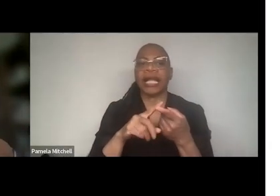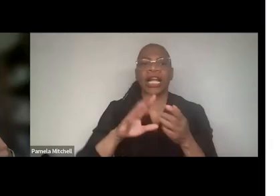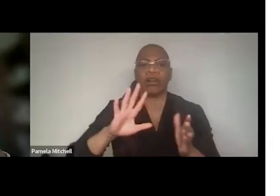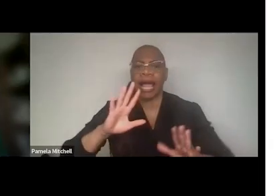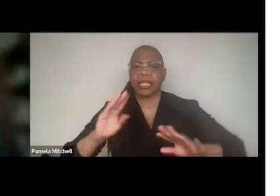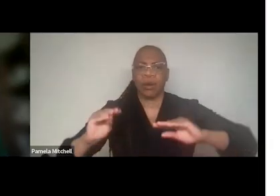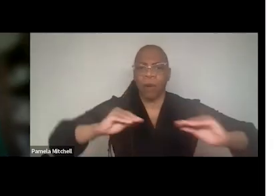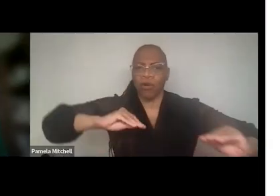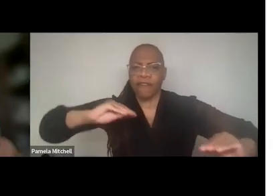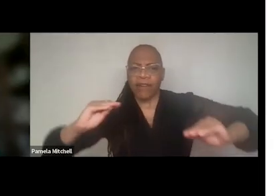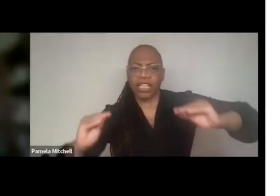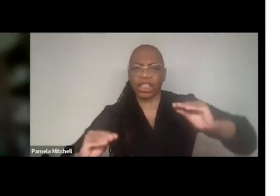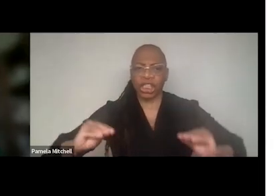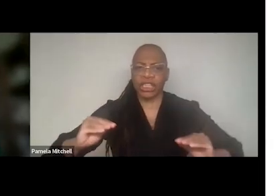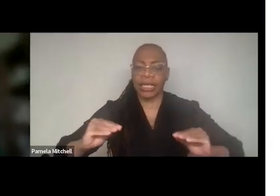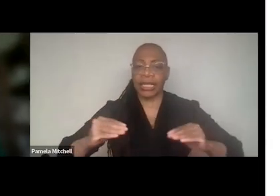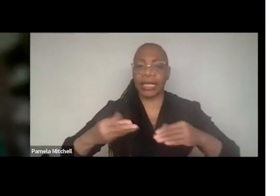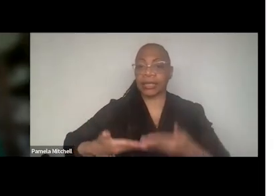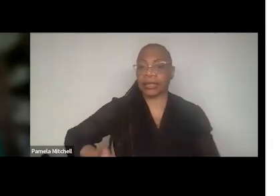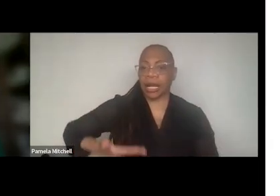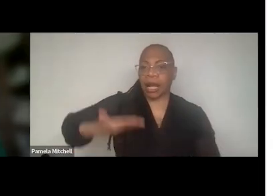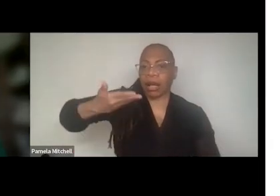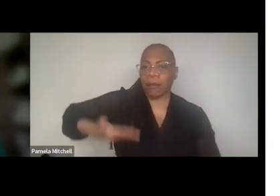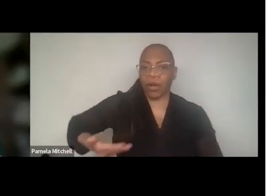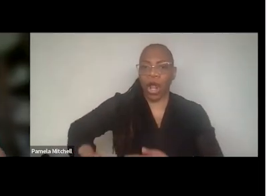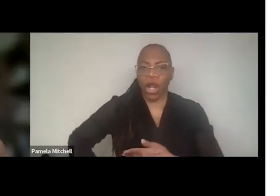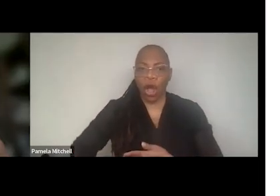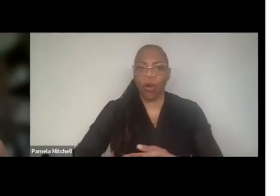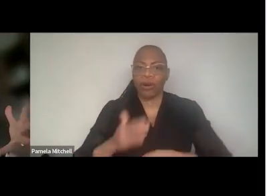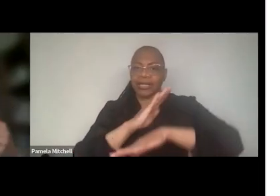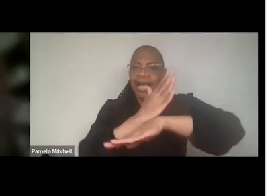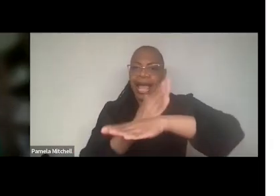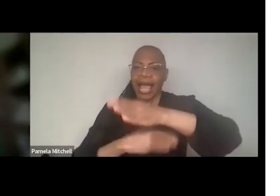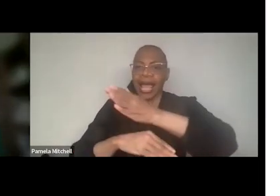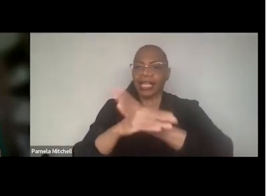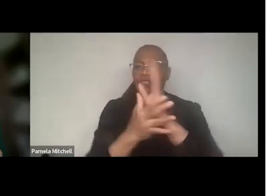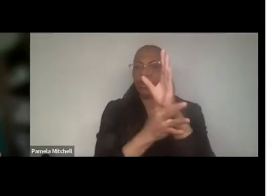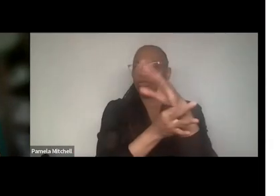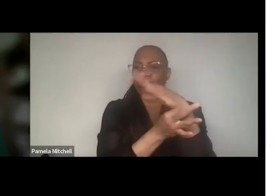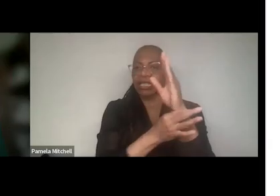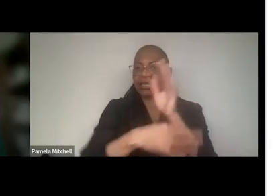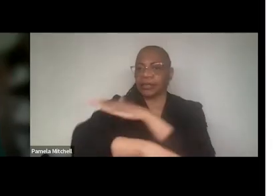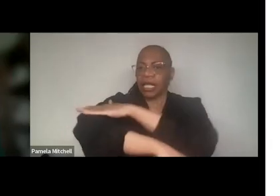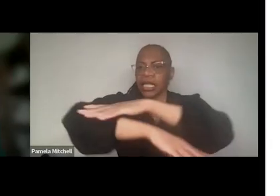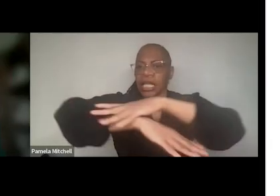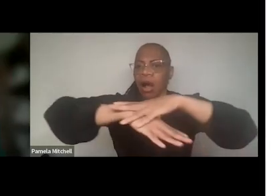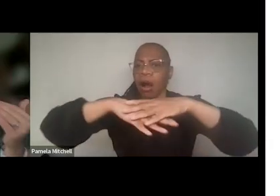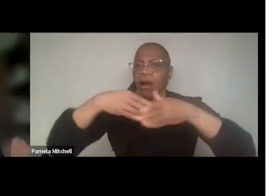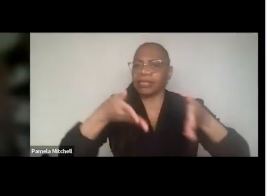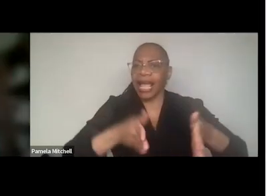extremidades inferiores y extremidades superiores, como manos, muñecas, brazos, piernas. Esa es la idea cuando pensamos en extremidades.